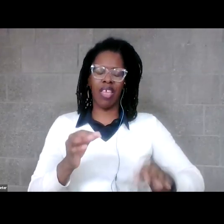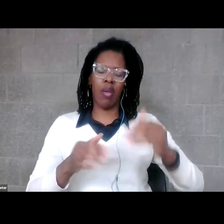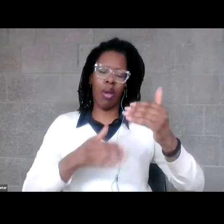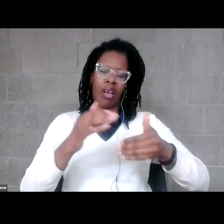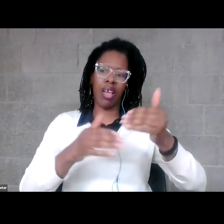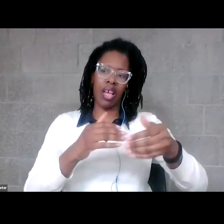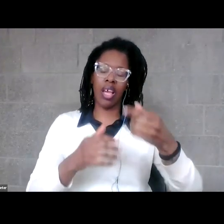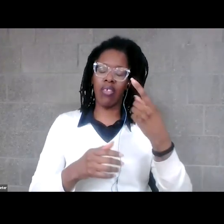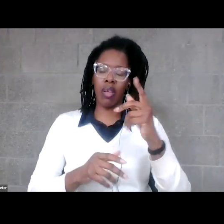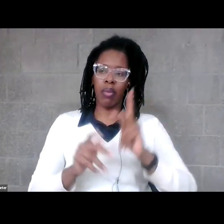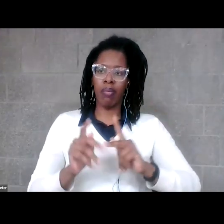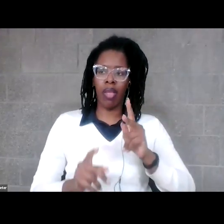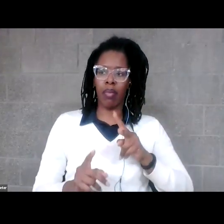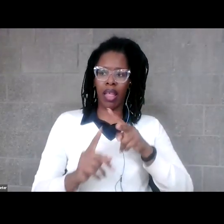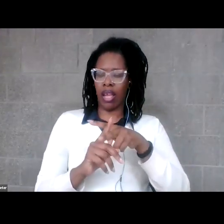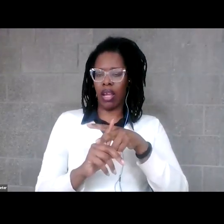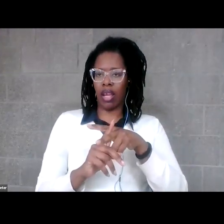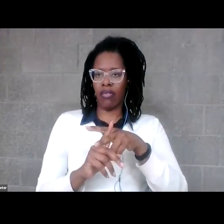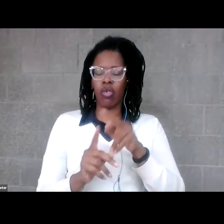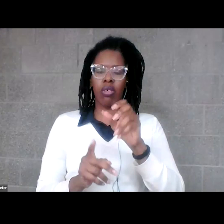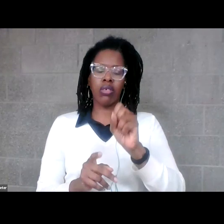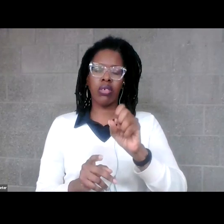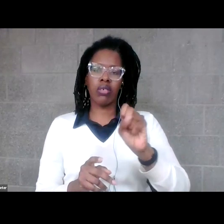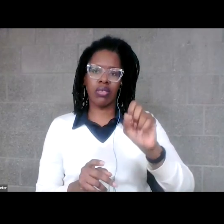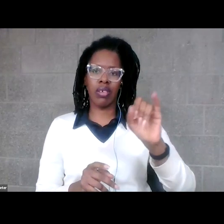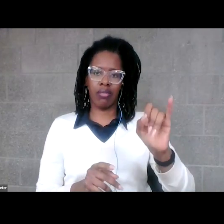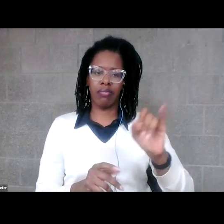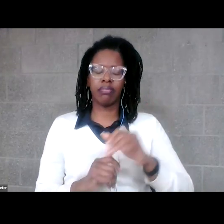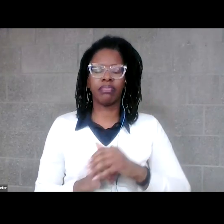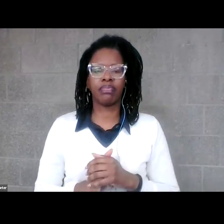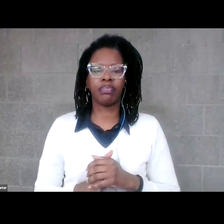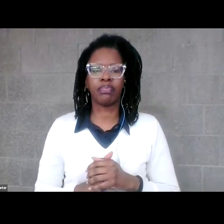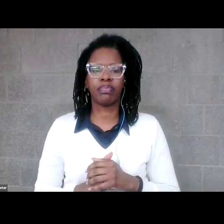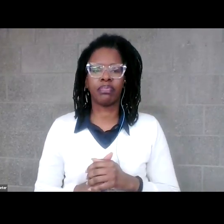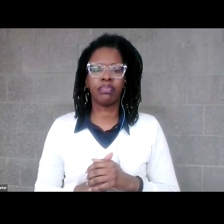que están solicitando ingresos suplementarios por discapacidad, que es SSI, al comenzar a ofrecer